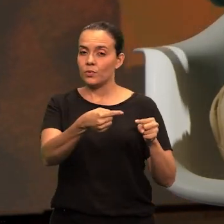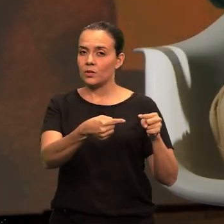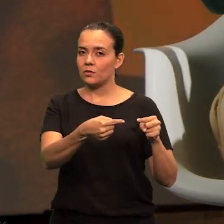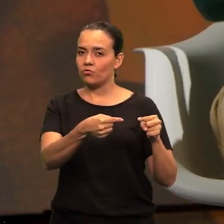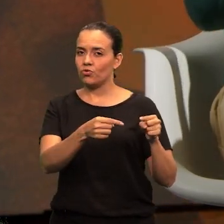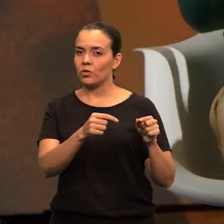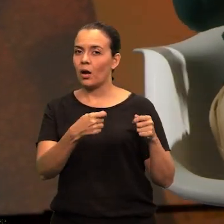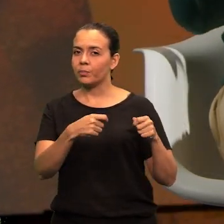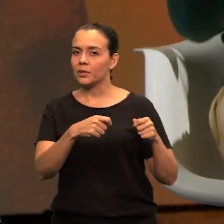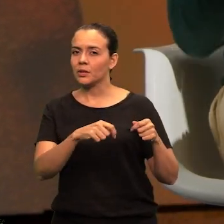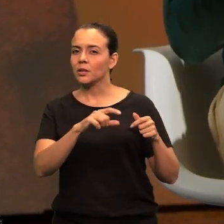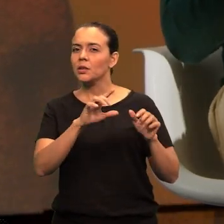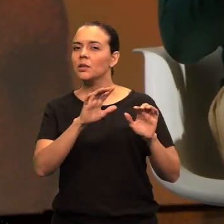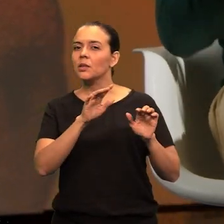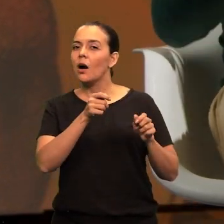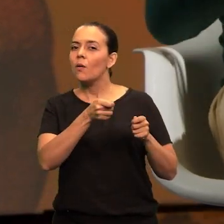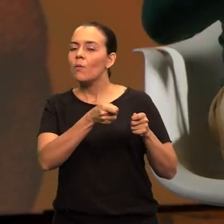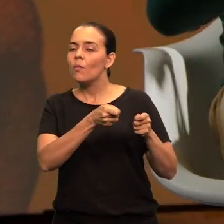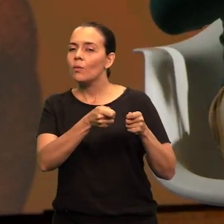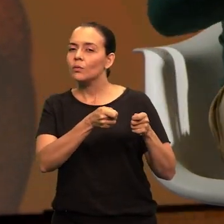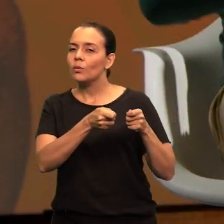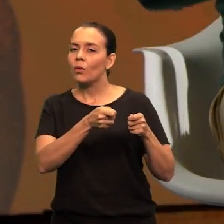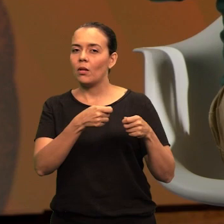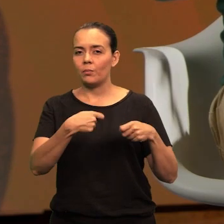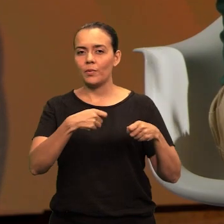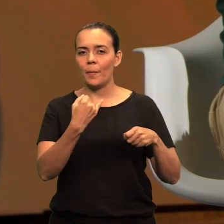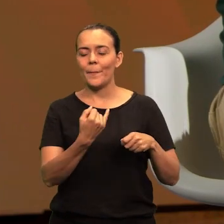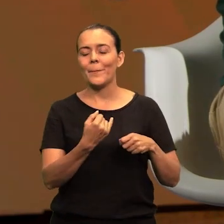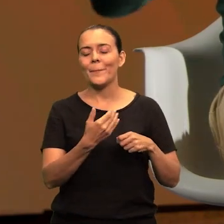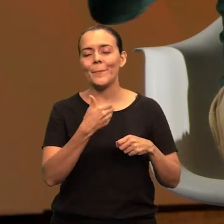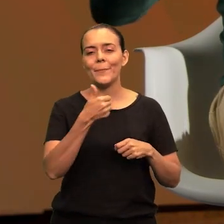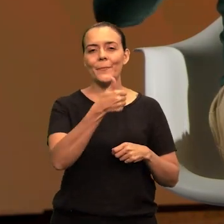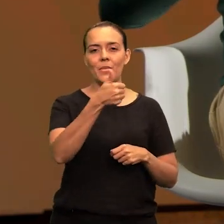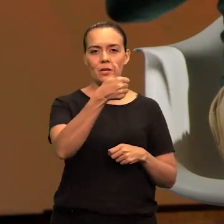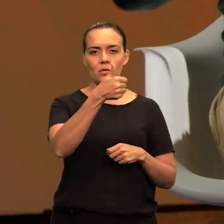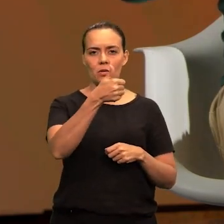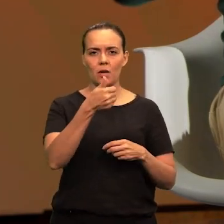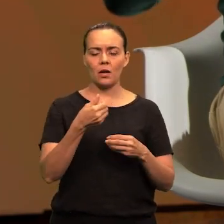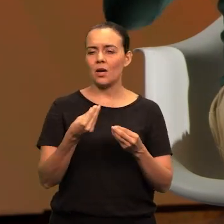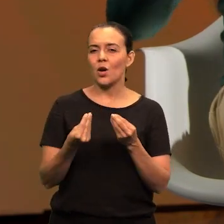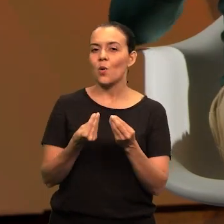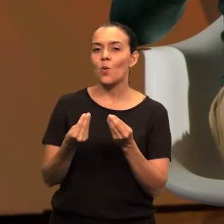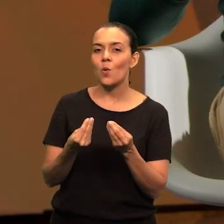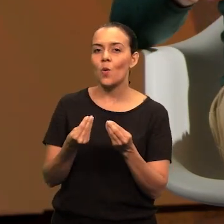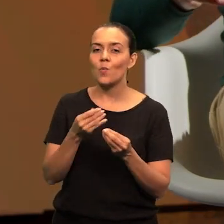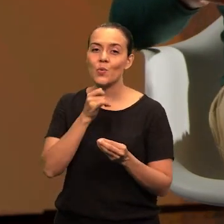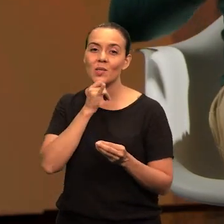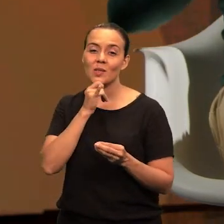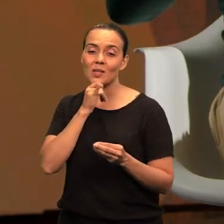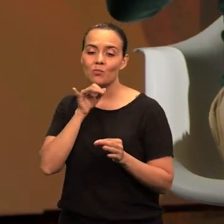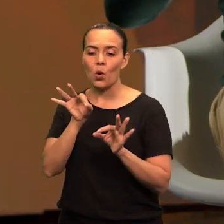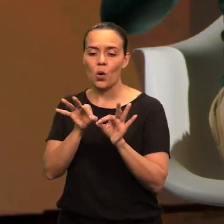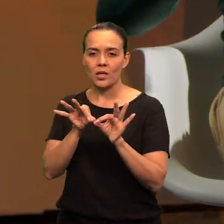há também um ganho, de que o poder está multifacetado, de que, por exemplo, organizações sociais,